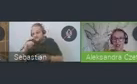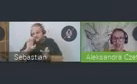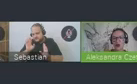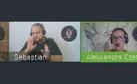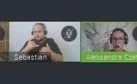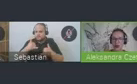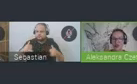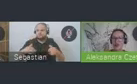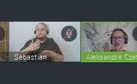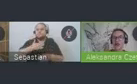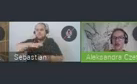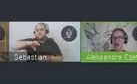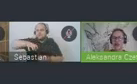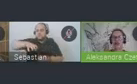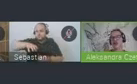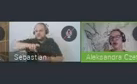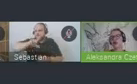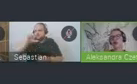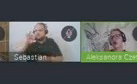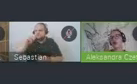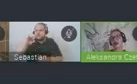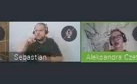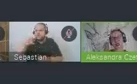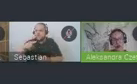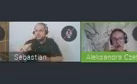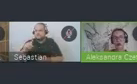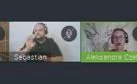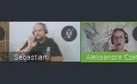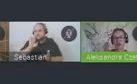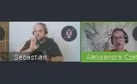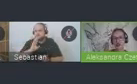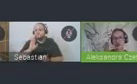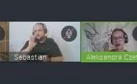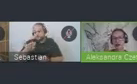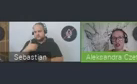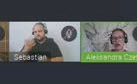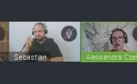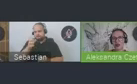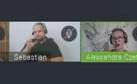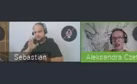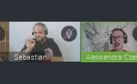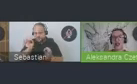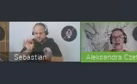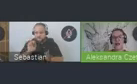Mamy ciągle naszą grupę SpołEdową na Facebooku. Też będą się pojawiać informacje.